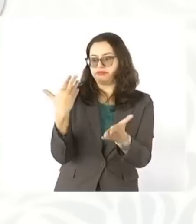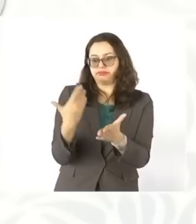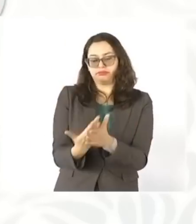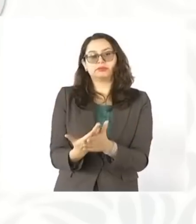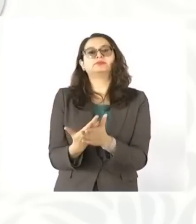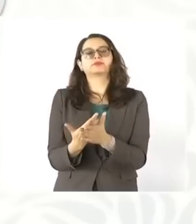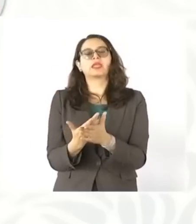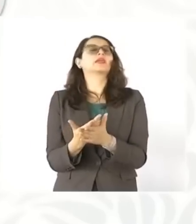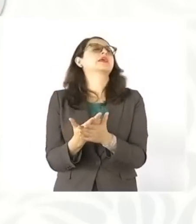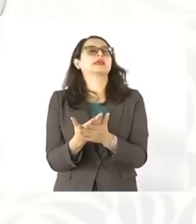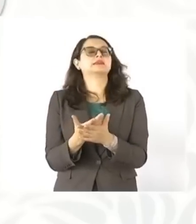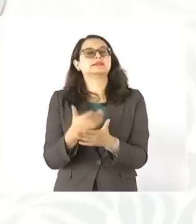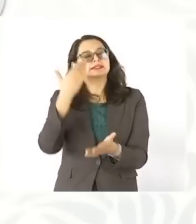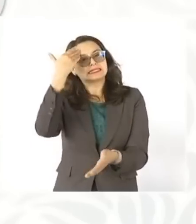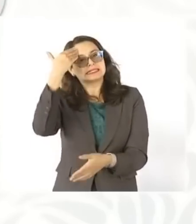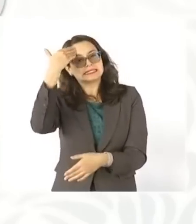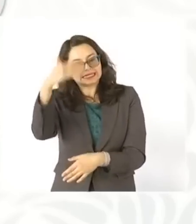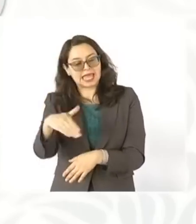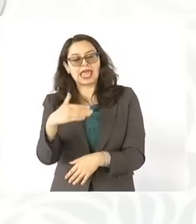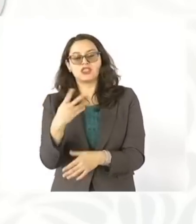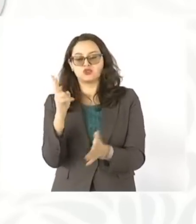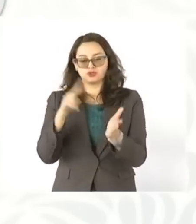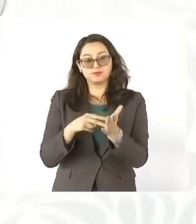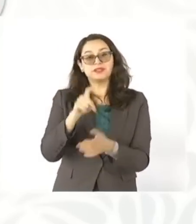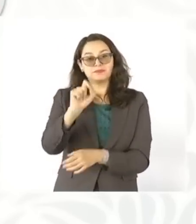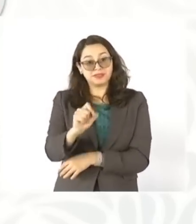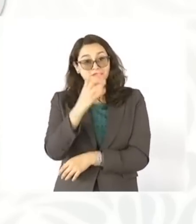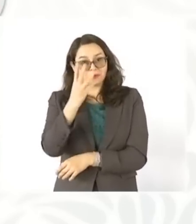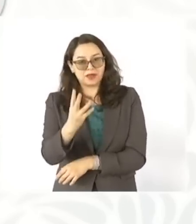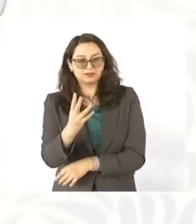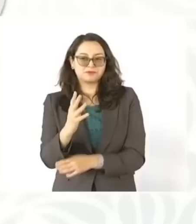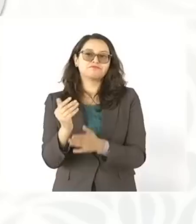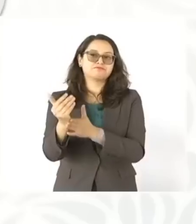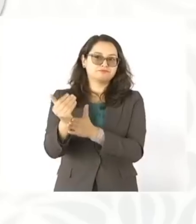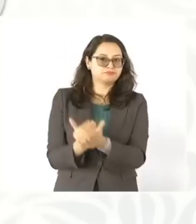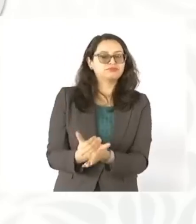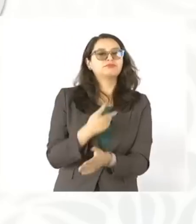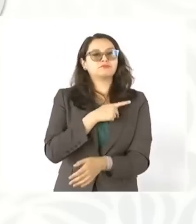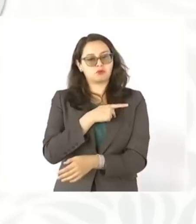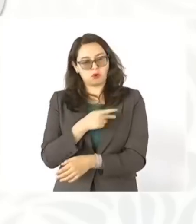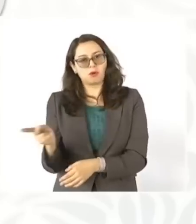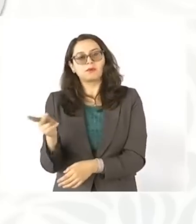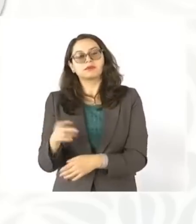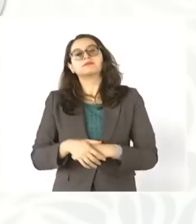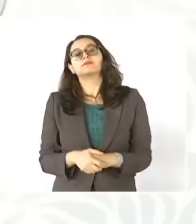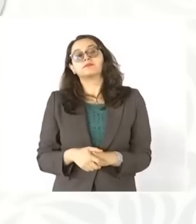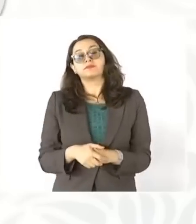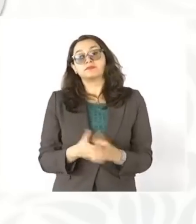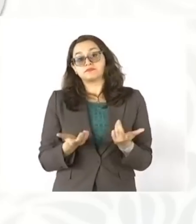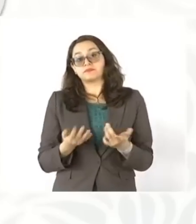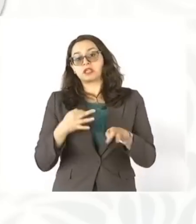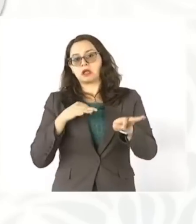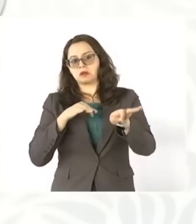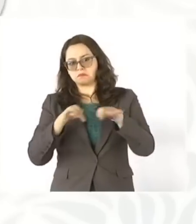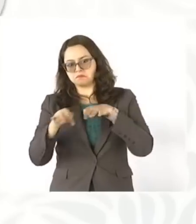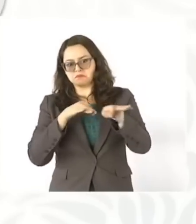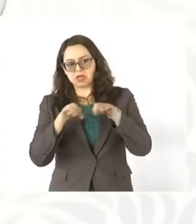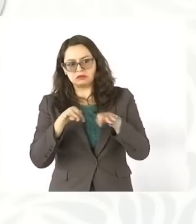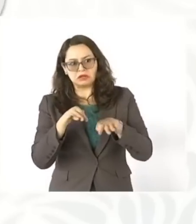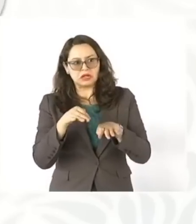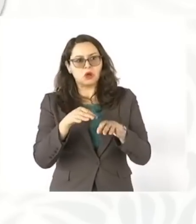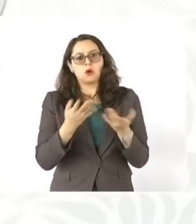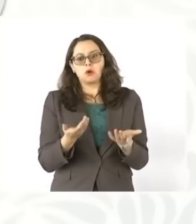2024 vamos a tener una reducción mayor un nivel de desempleo bajo Comparado con los países de la